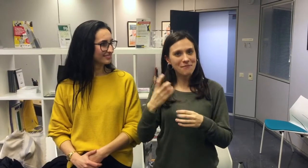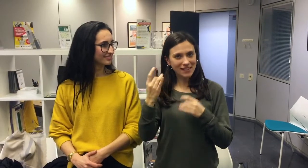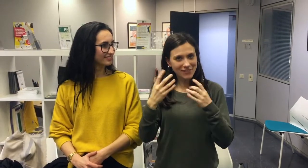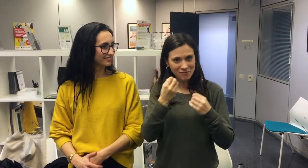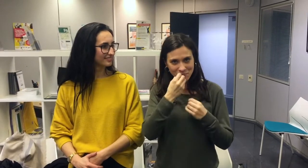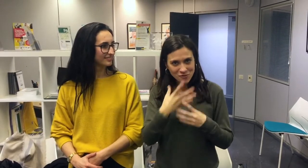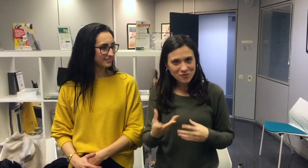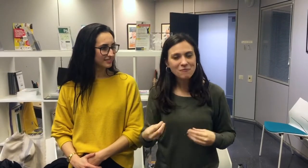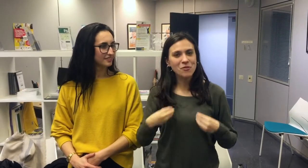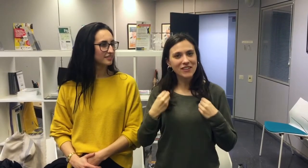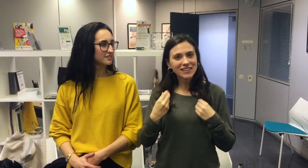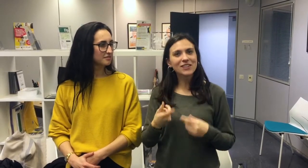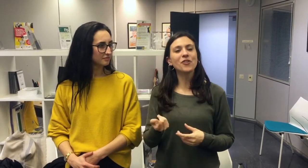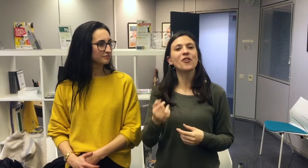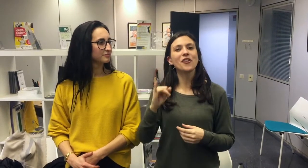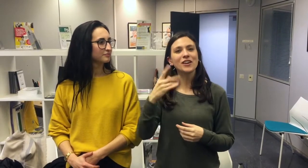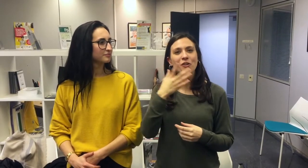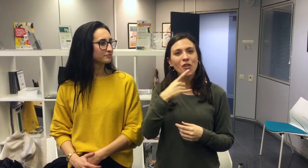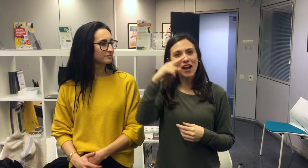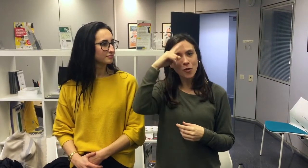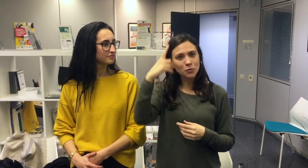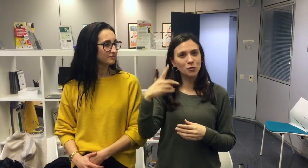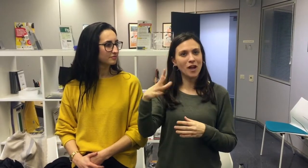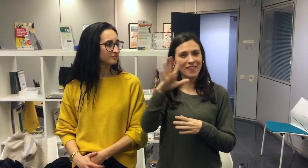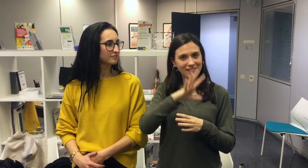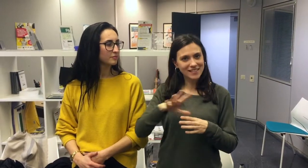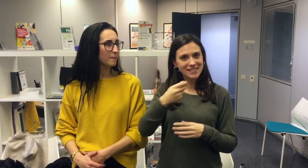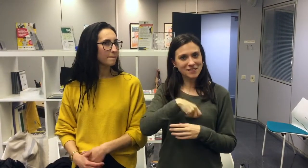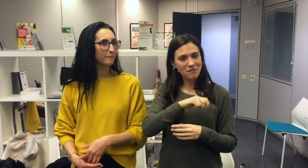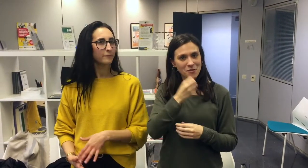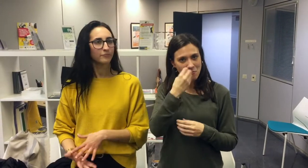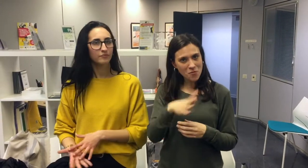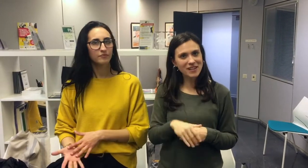Hemos participado en actividades muy divertidas, conociendo más idiosincrasia española.